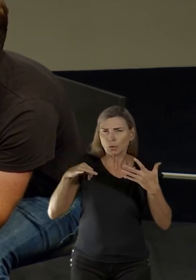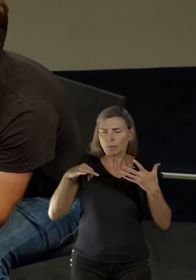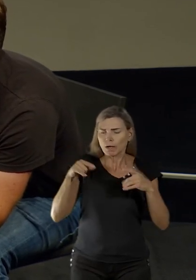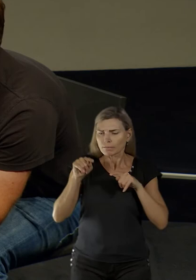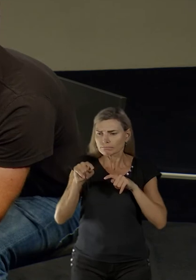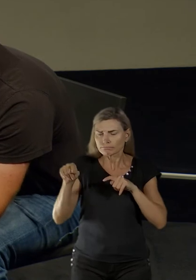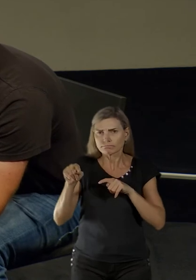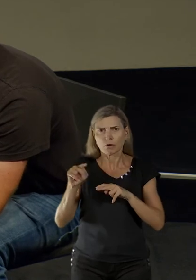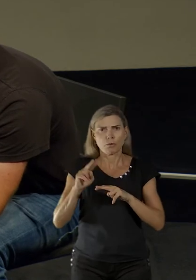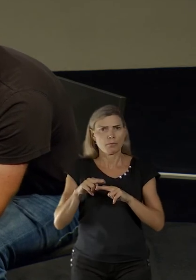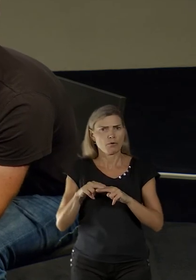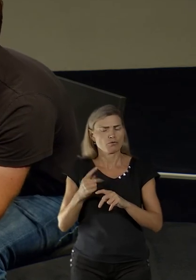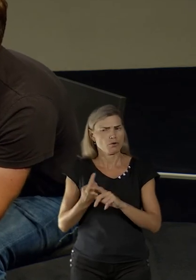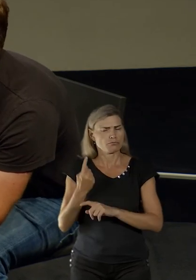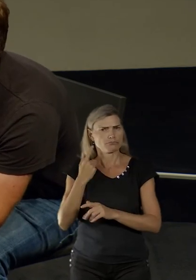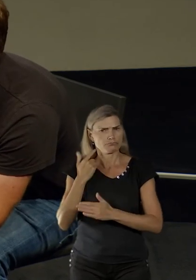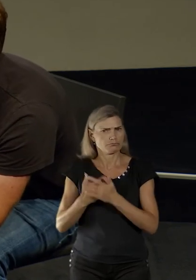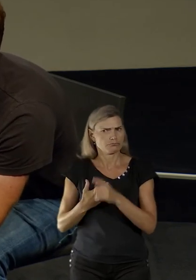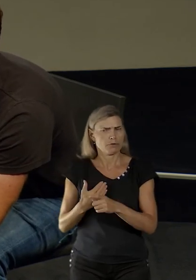o kterých může být vedená dost nepříjemná debata.